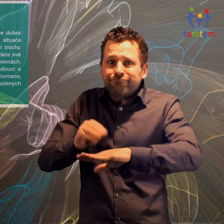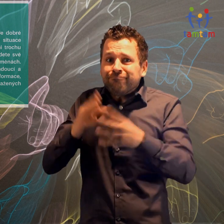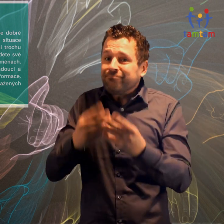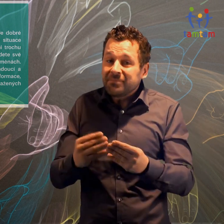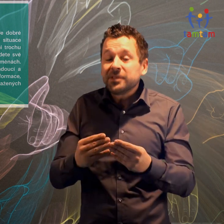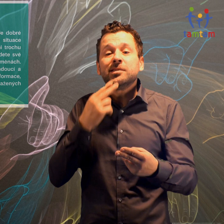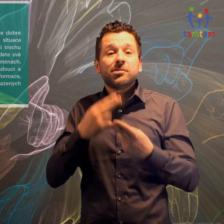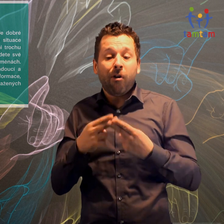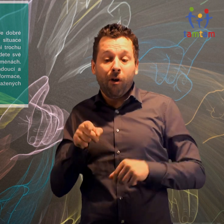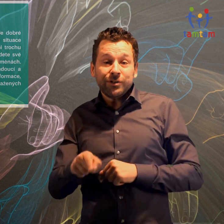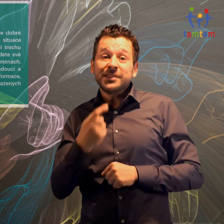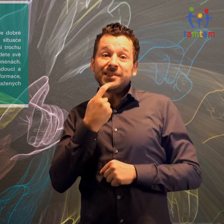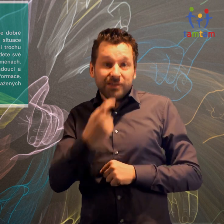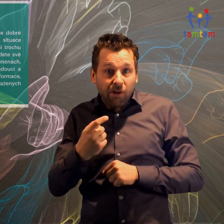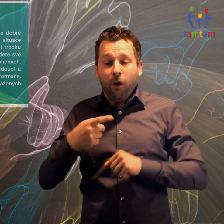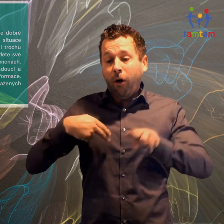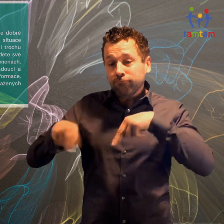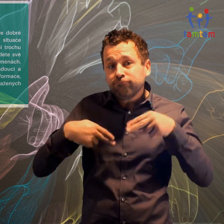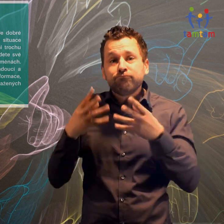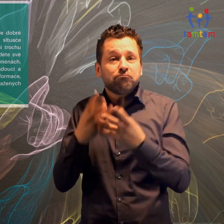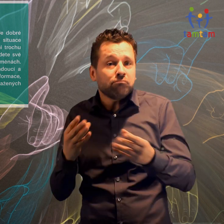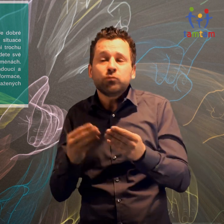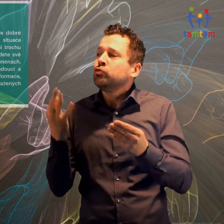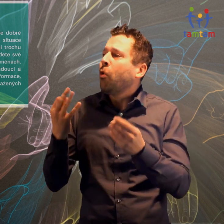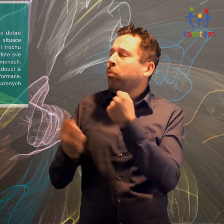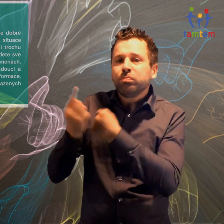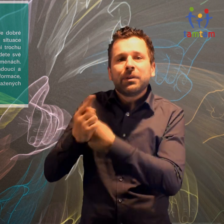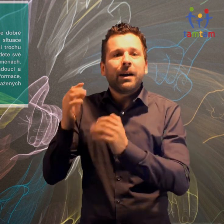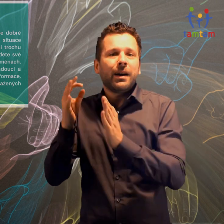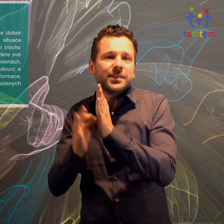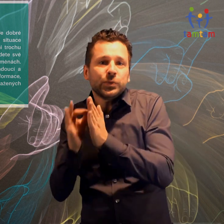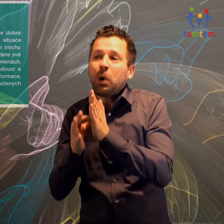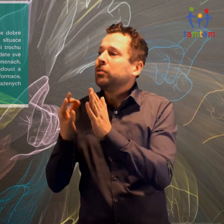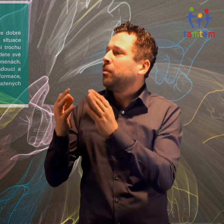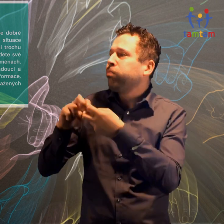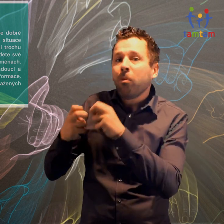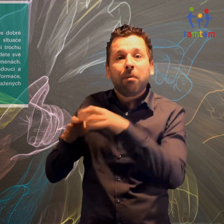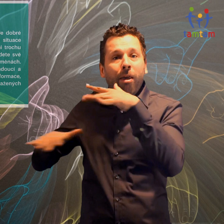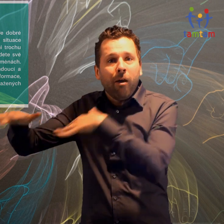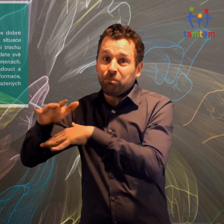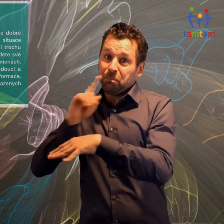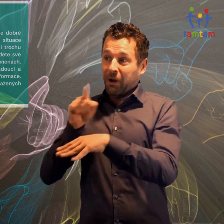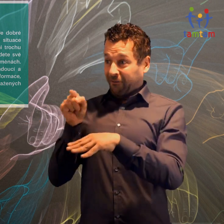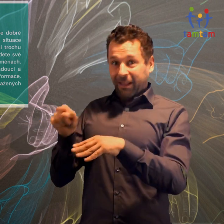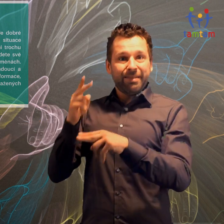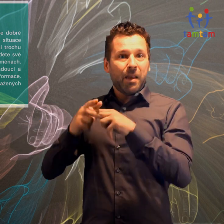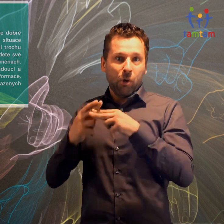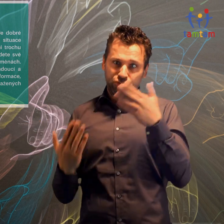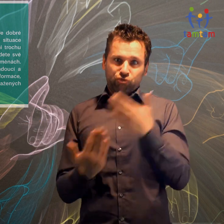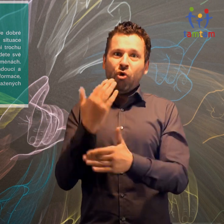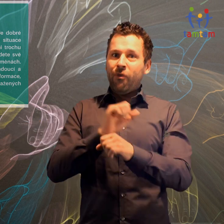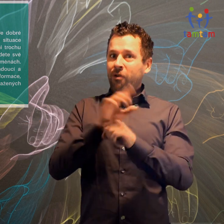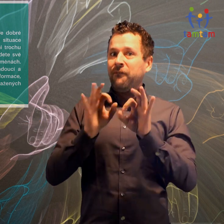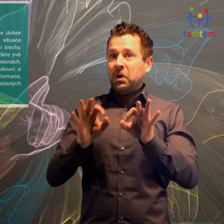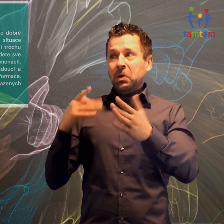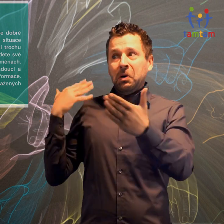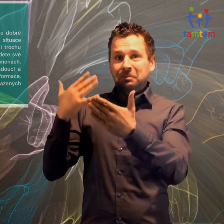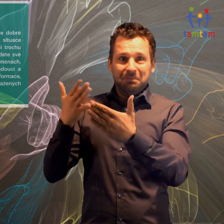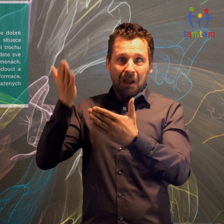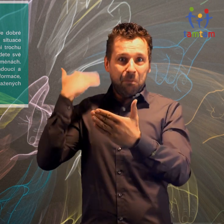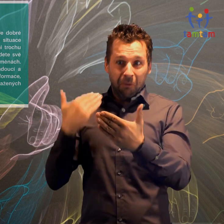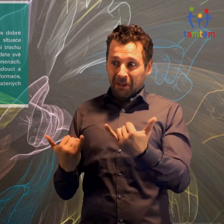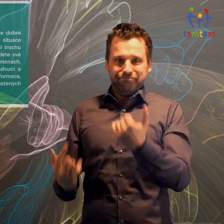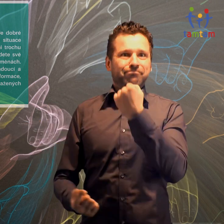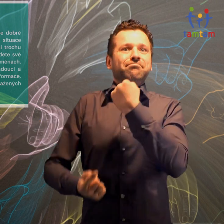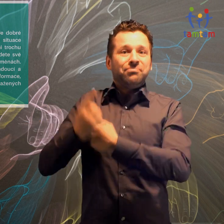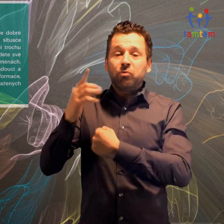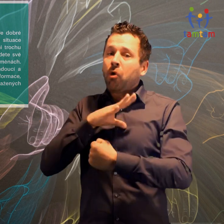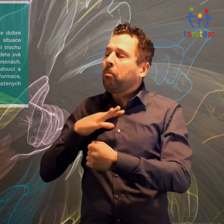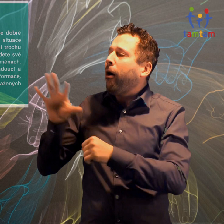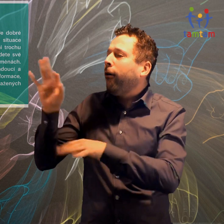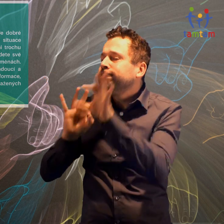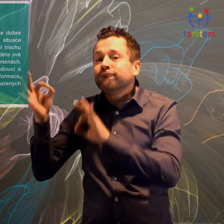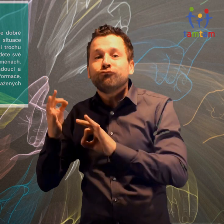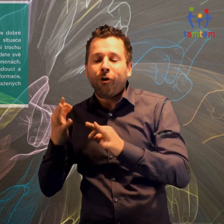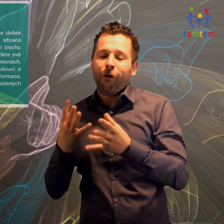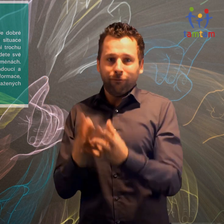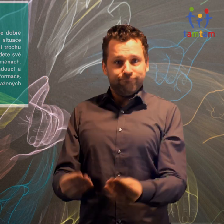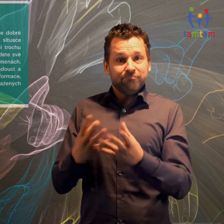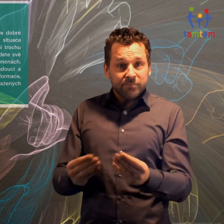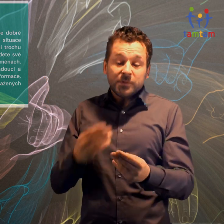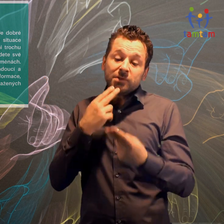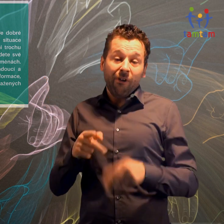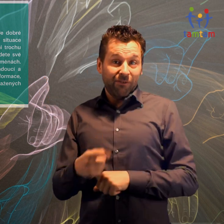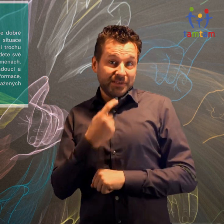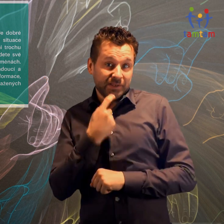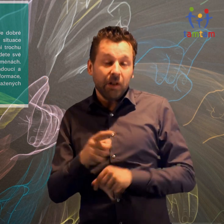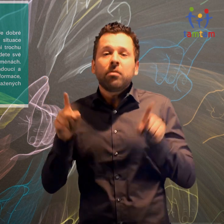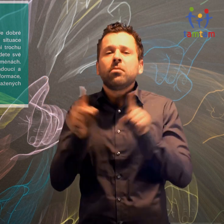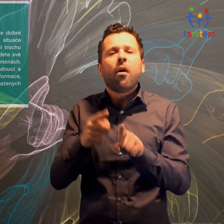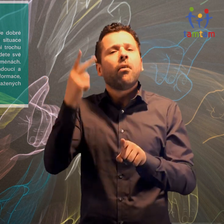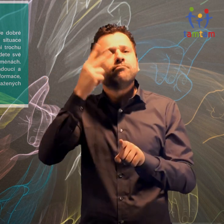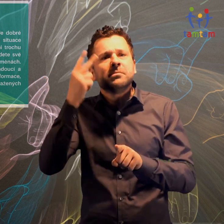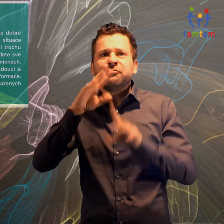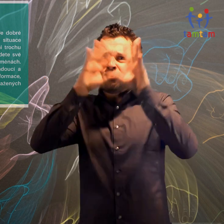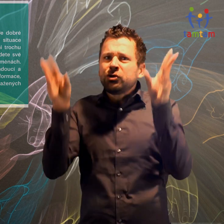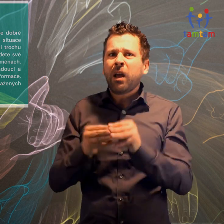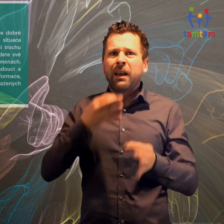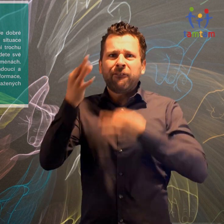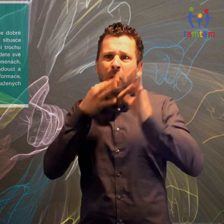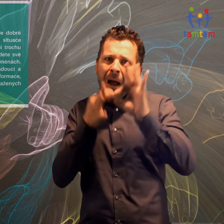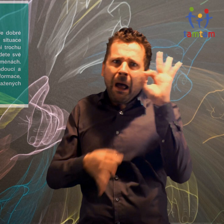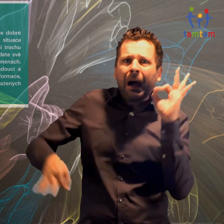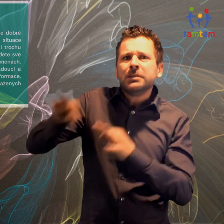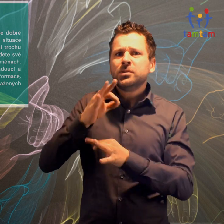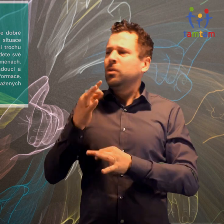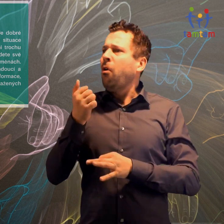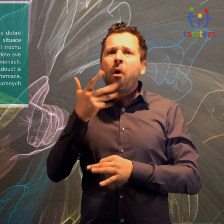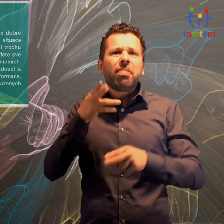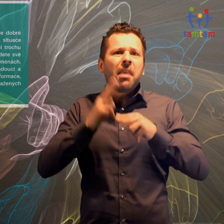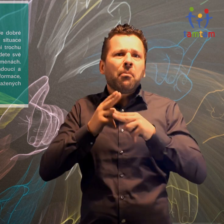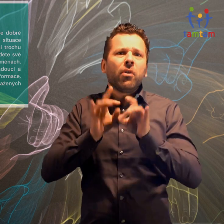Můžete se s nimi domluvit, že jim budete sdělovat nejdůležitější změny, jaké se teď řeší problémy a podobně.